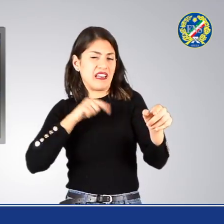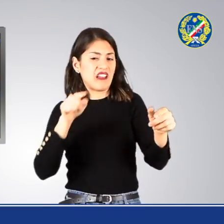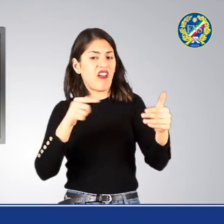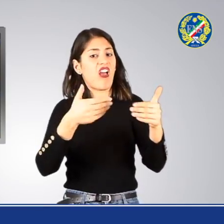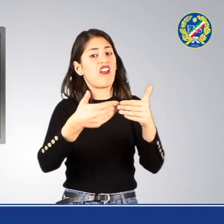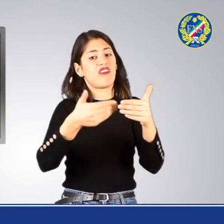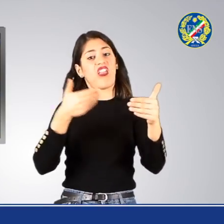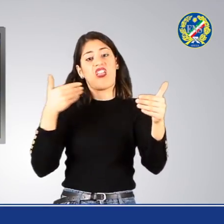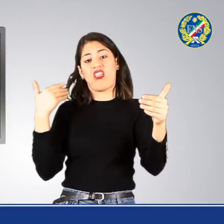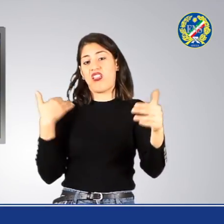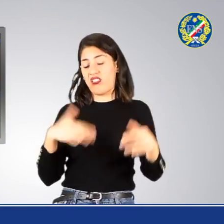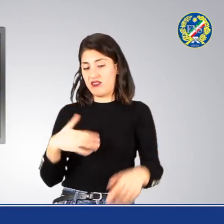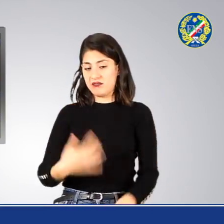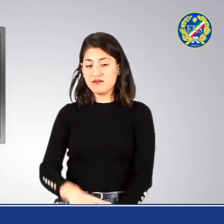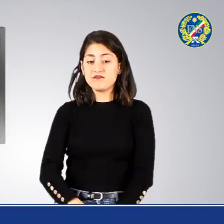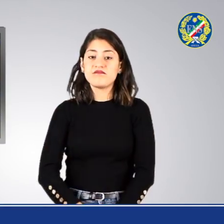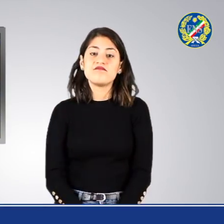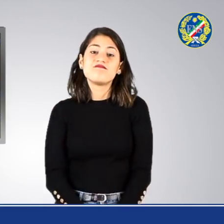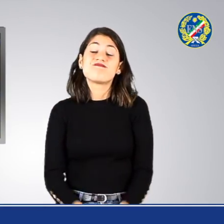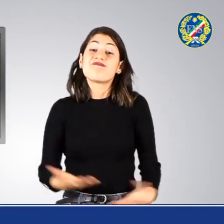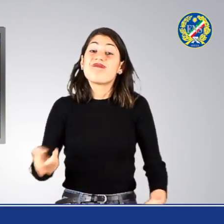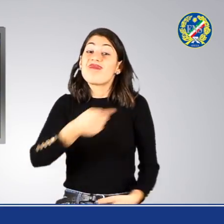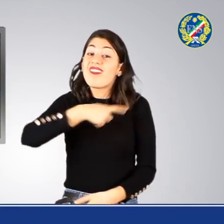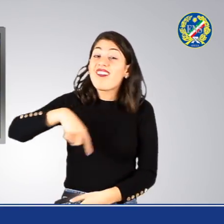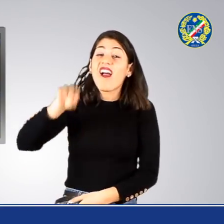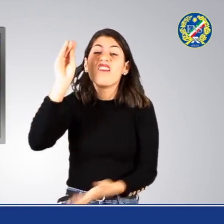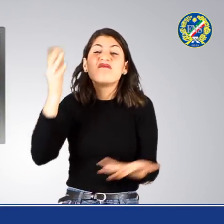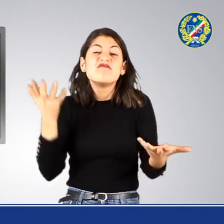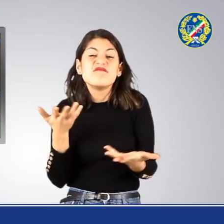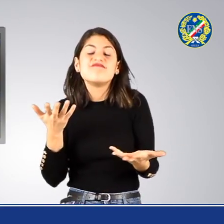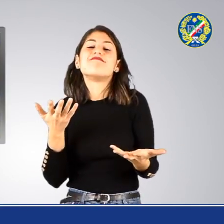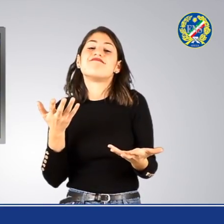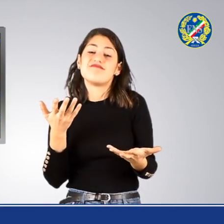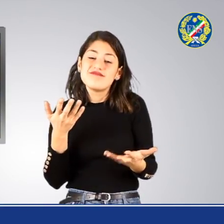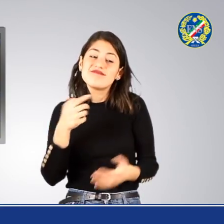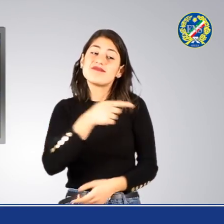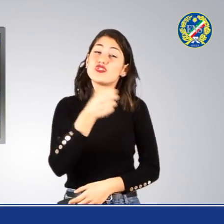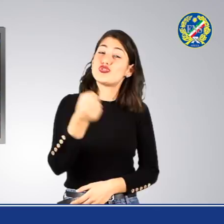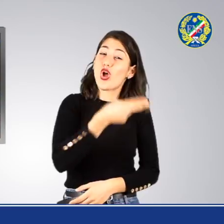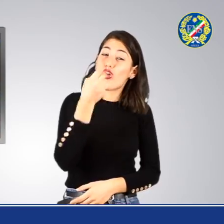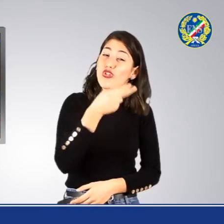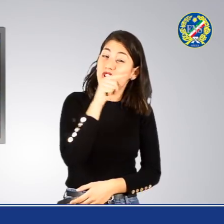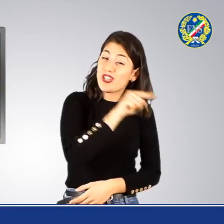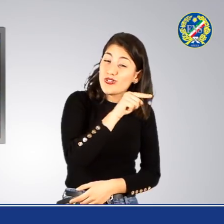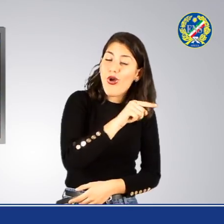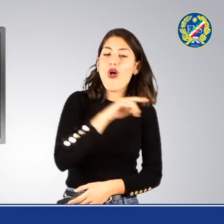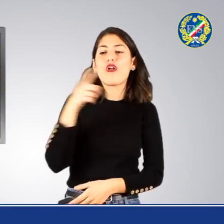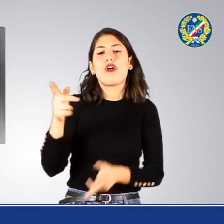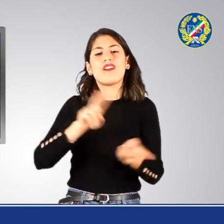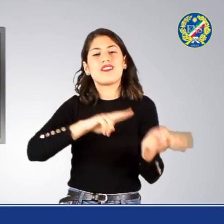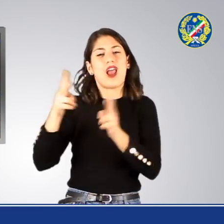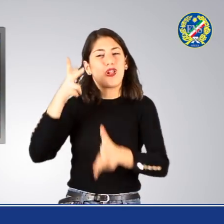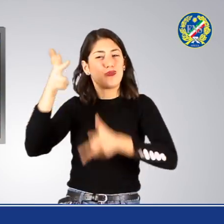sia RAI che delle emittenti private. Chiediamo che vengano finalmente